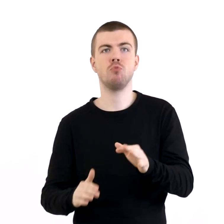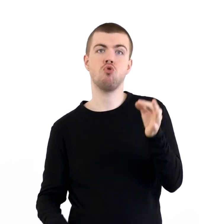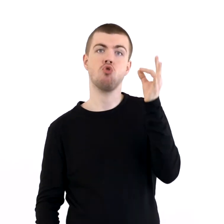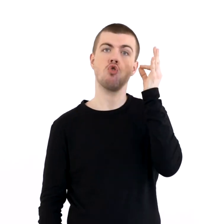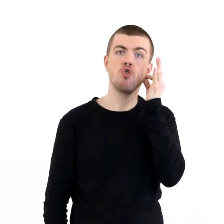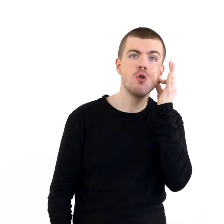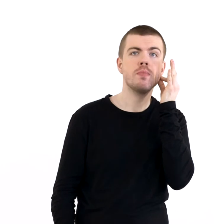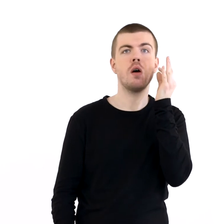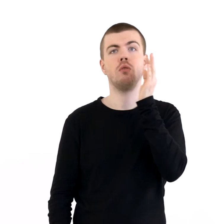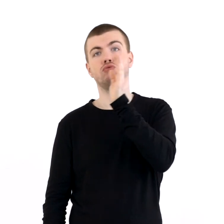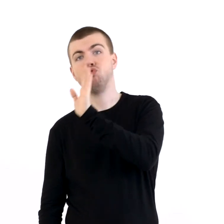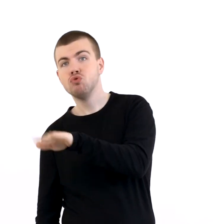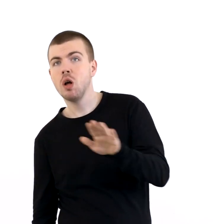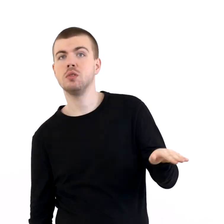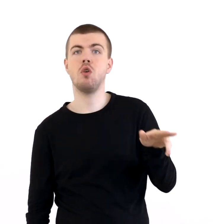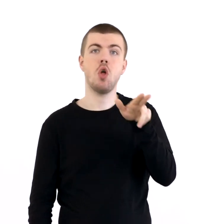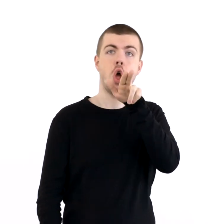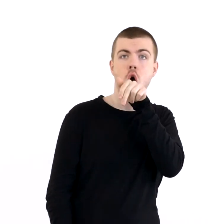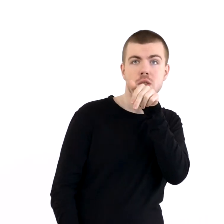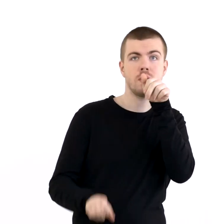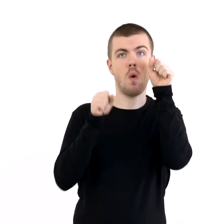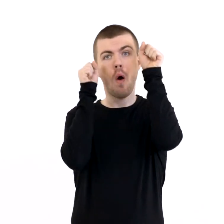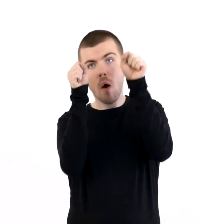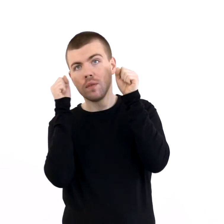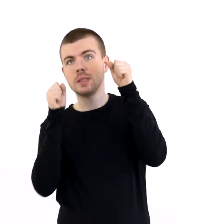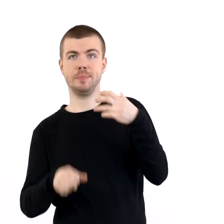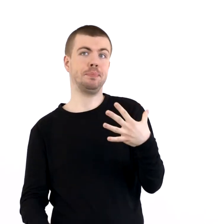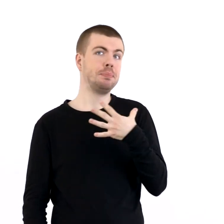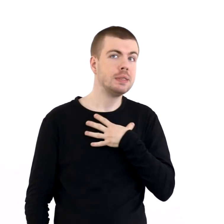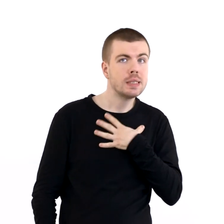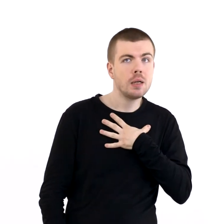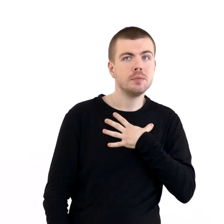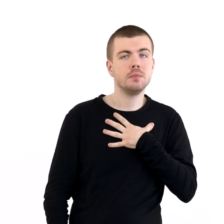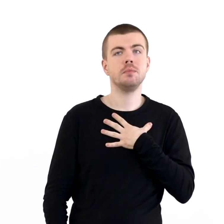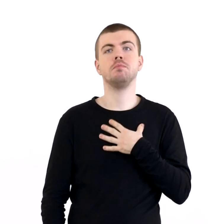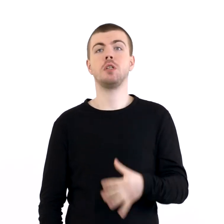gdzie odnajdujemy przedstawienia kobiet, dzieci, kóz, owiec i psów.